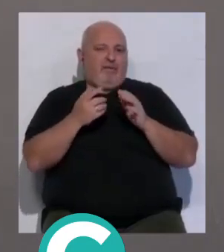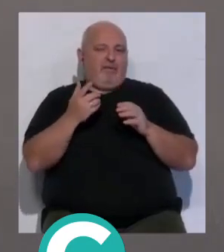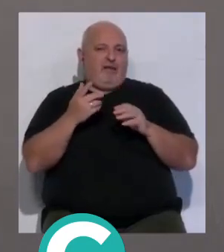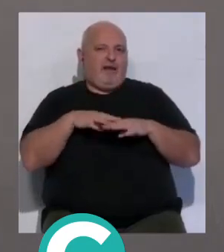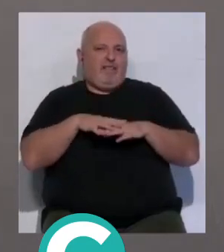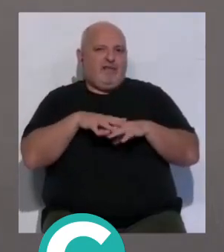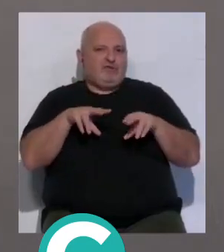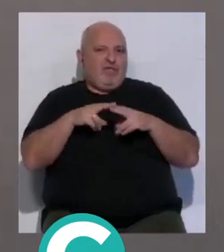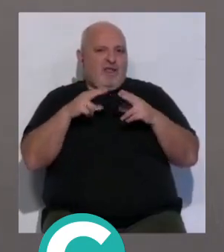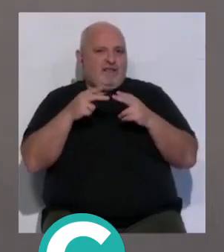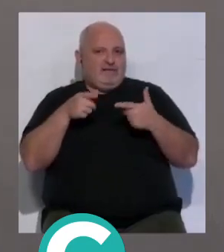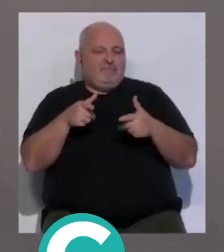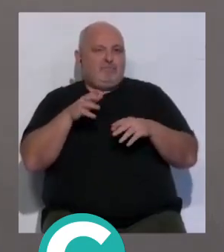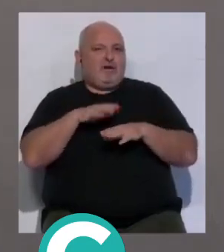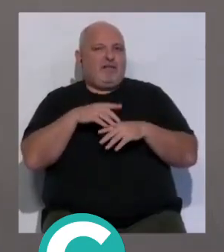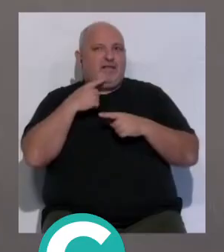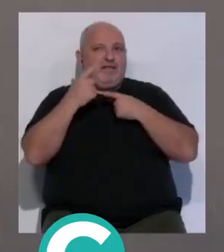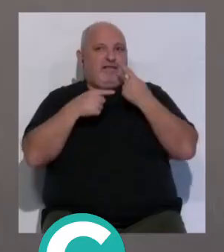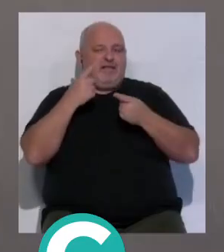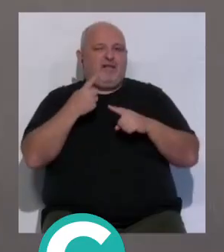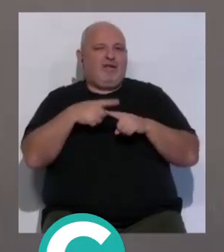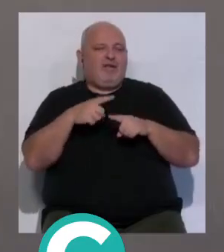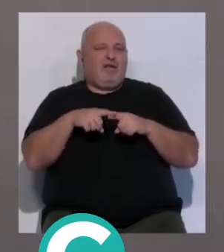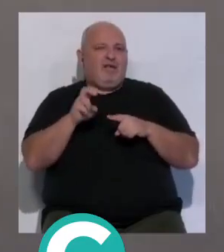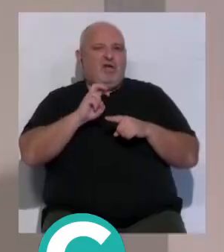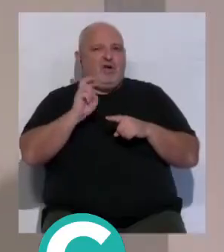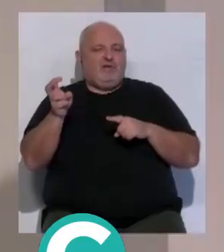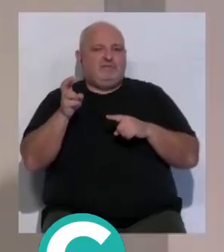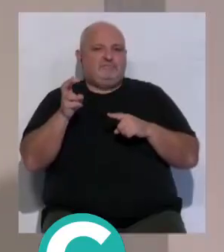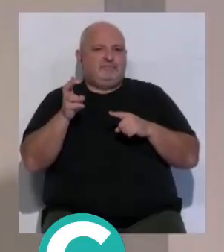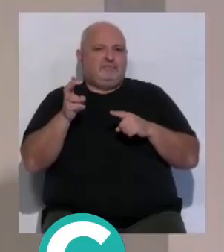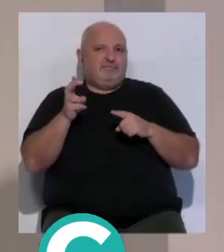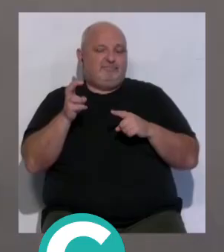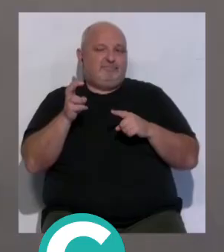las redes sociales porque ahí se dicen cosas que estás en otra en otra dimensión Entonces